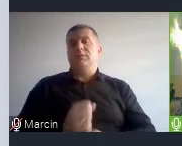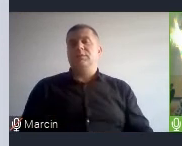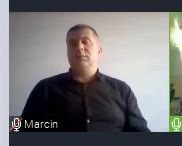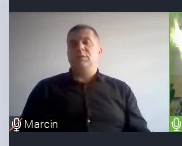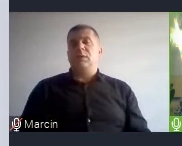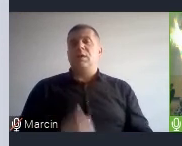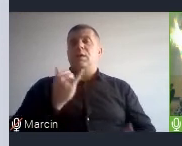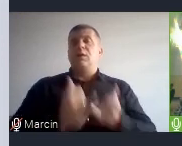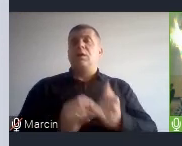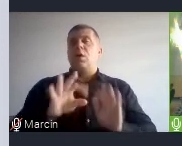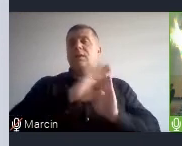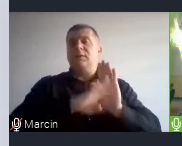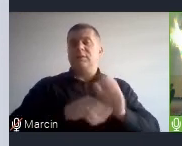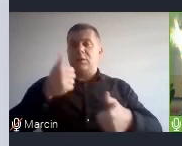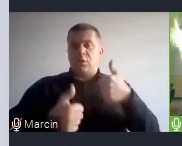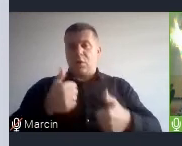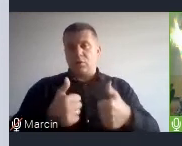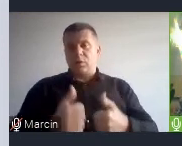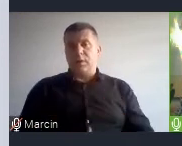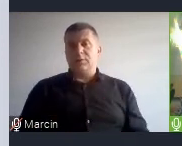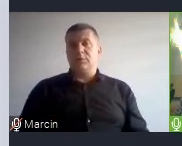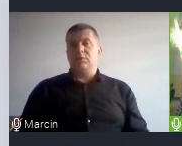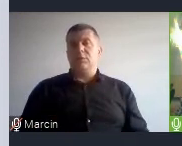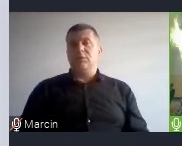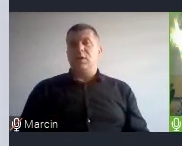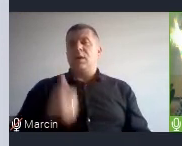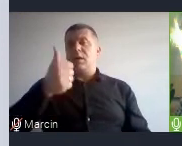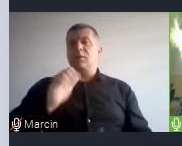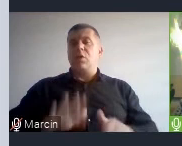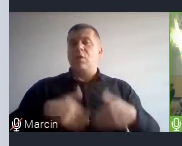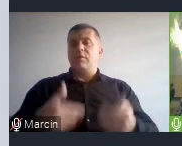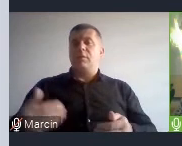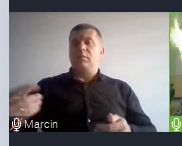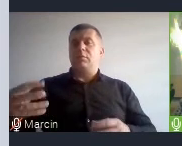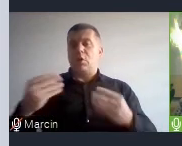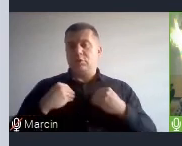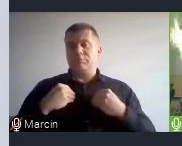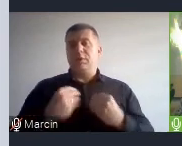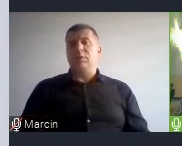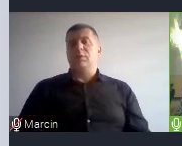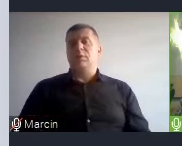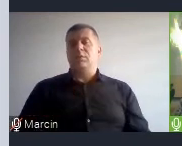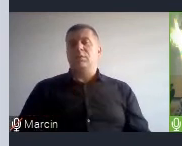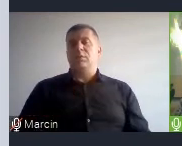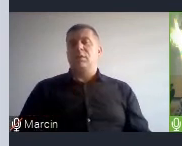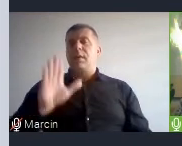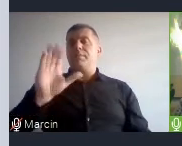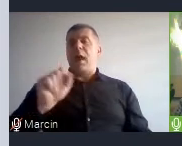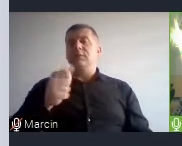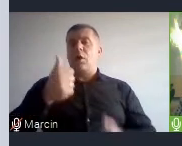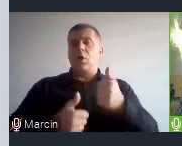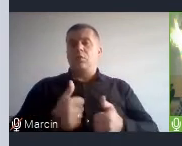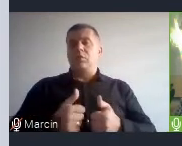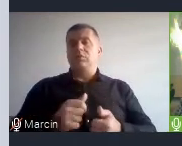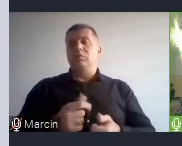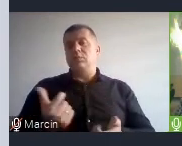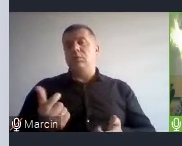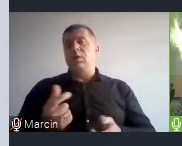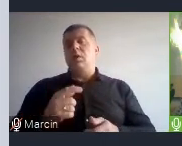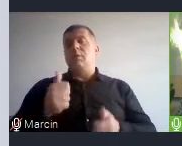Jeśli mówimy o zasadzie konkurencyjności, jedna oferta, która wpłynęła na bazę konkurencyjności czy po prostu w postępowaniu,